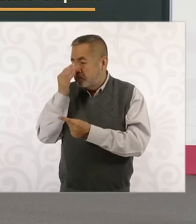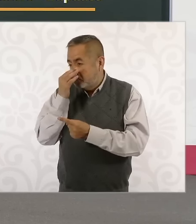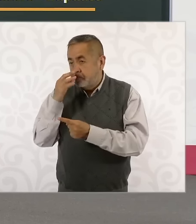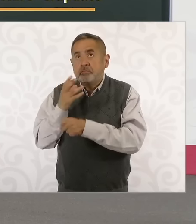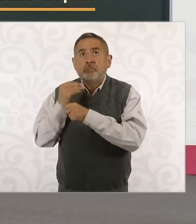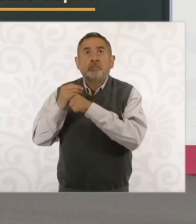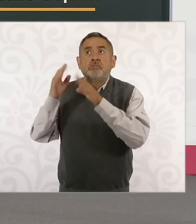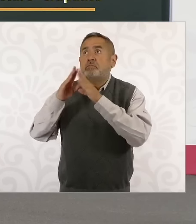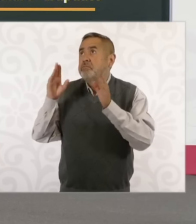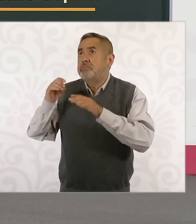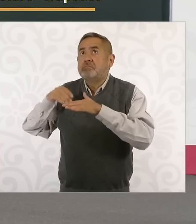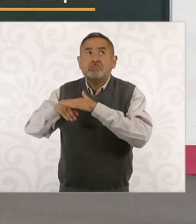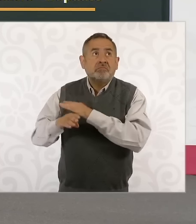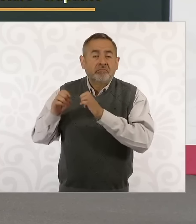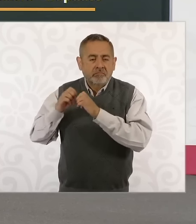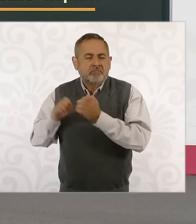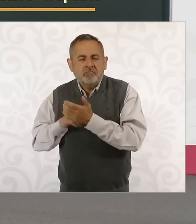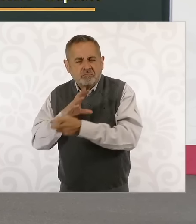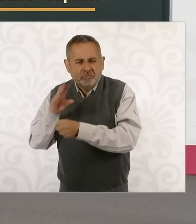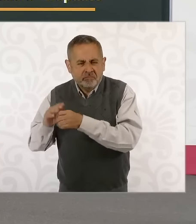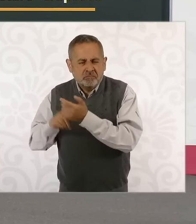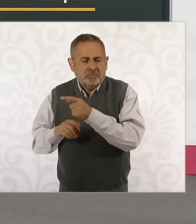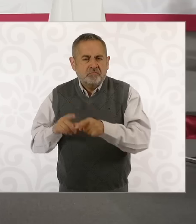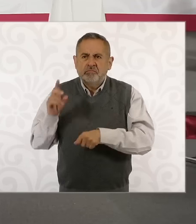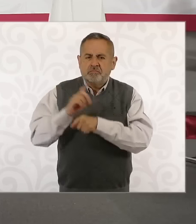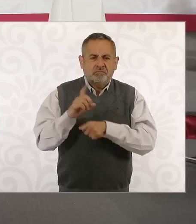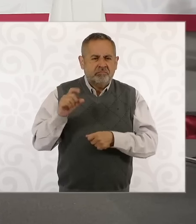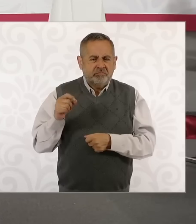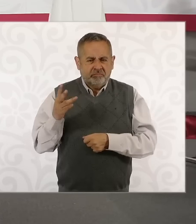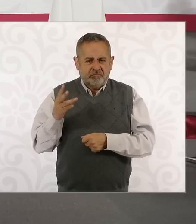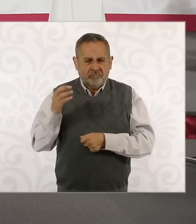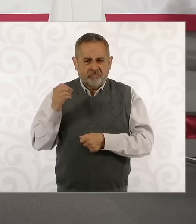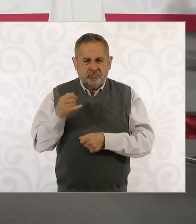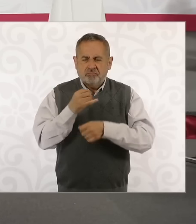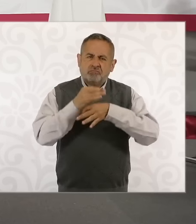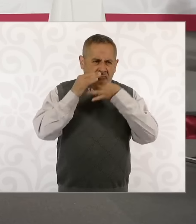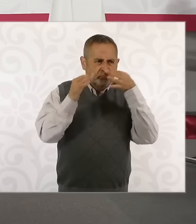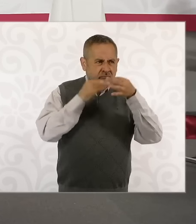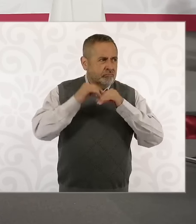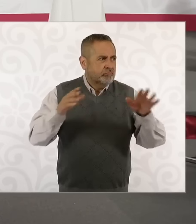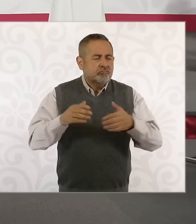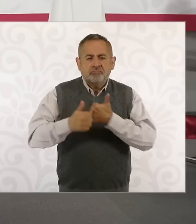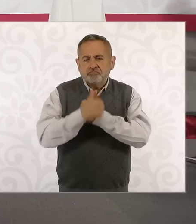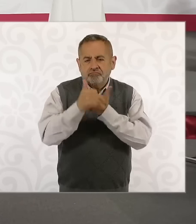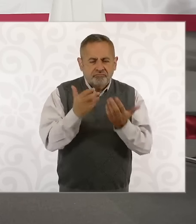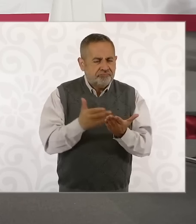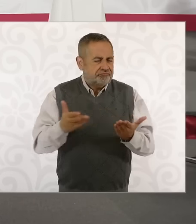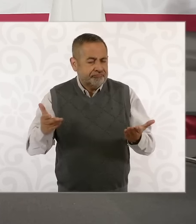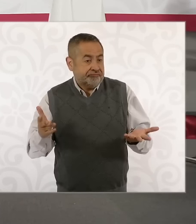base de mantenimiento. 23 de octubre se publica se publicó la licitación. La que sigue hoy, 23 de